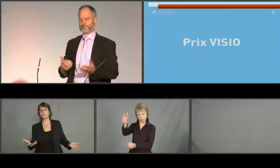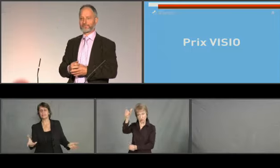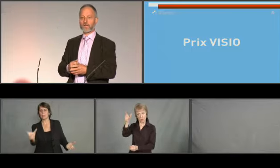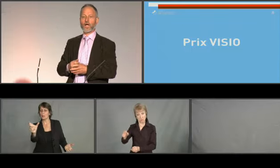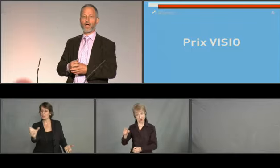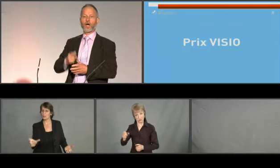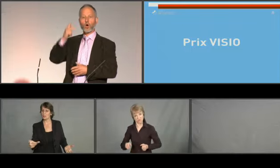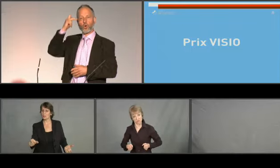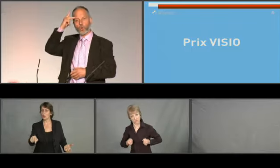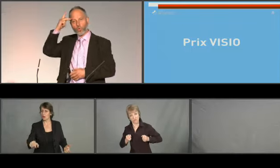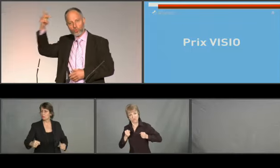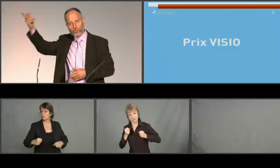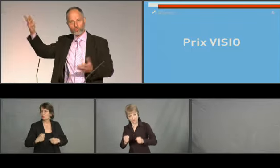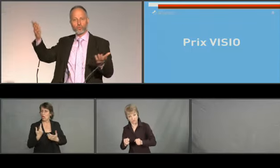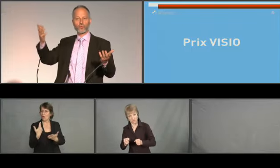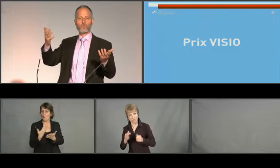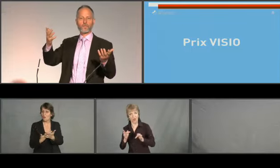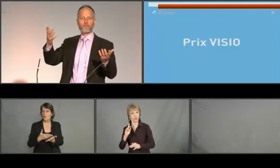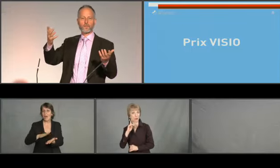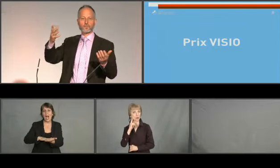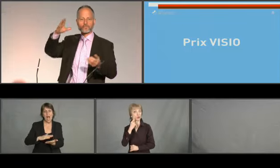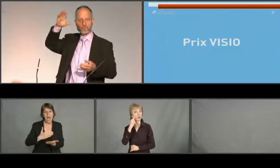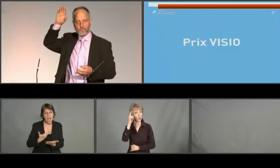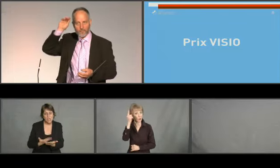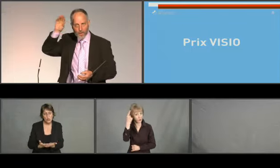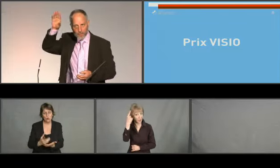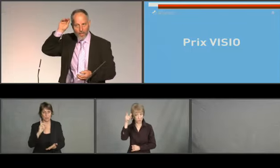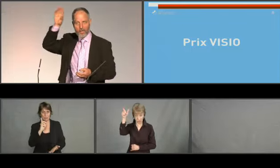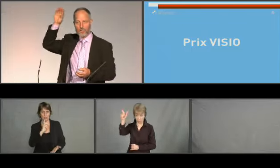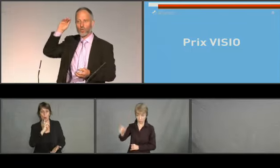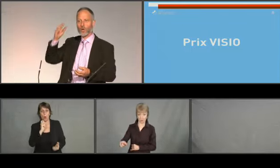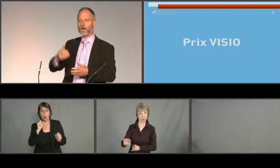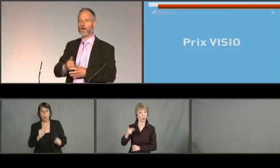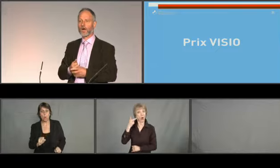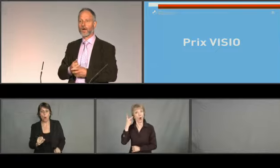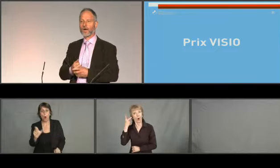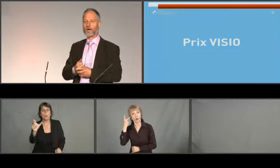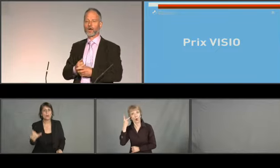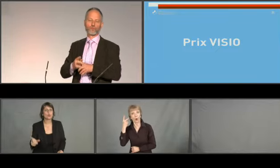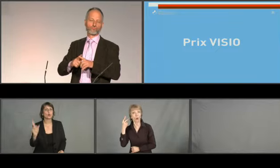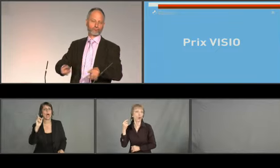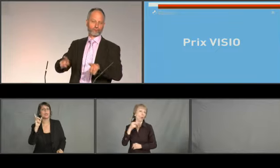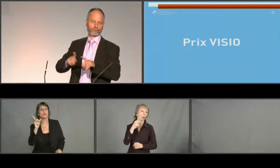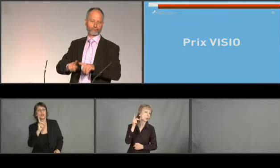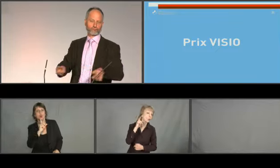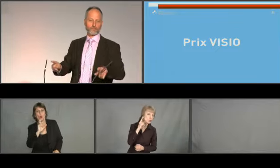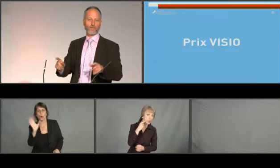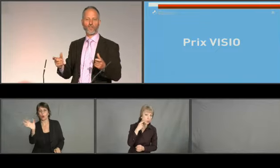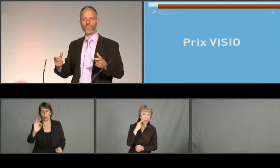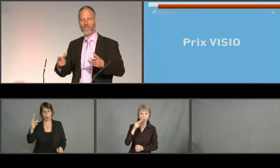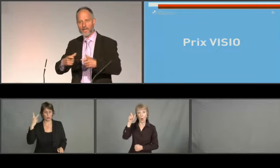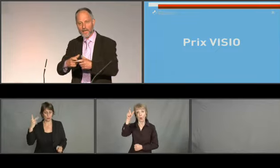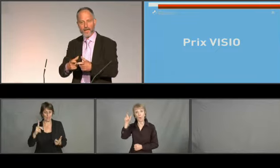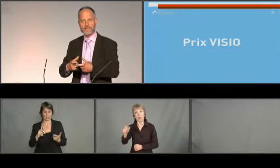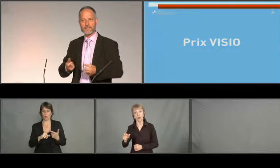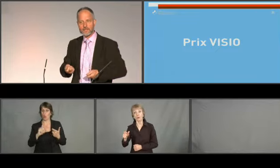Es kann eine Person aus dem kulturellen Bereich, aus der Bildung oder aus dem Vereinswesen.